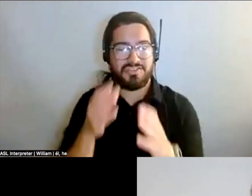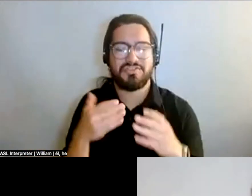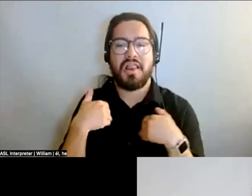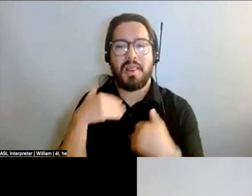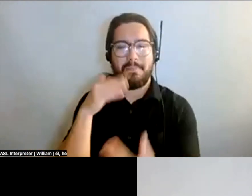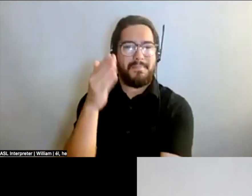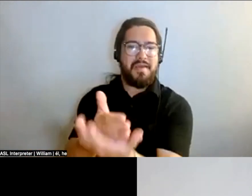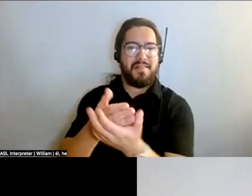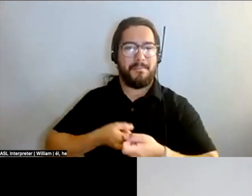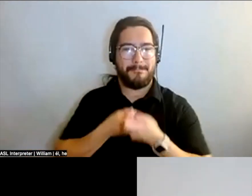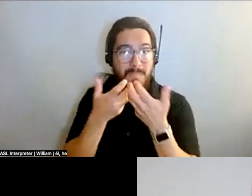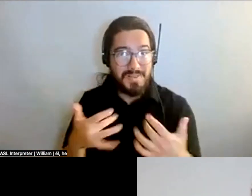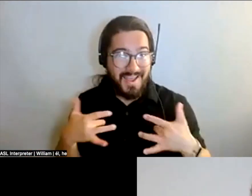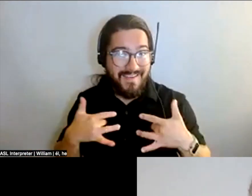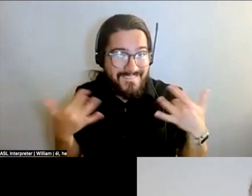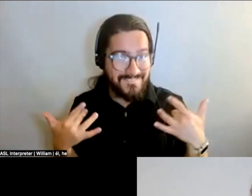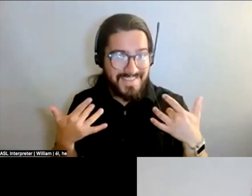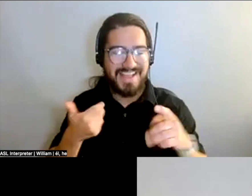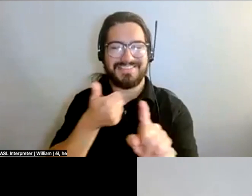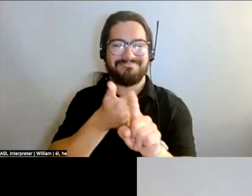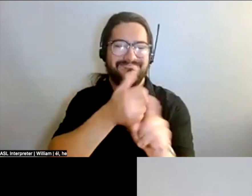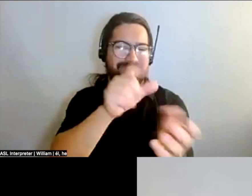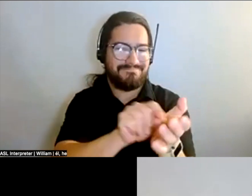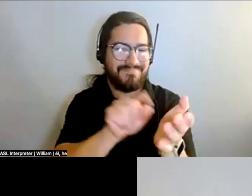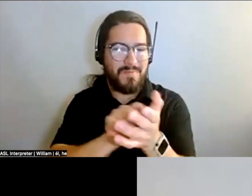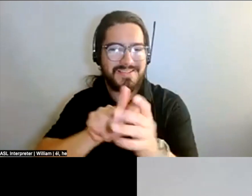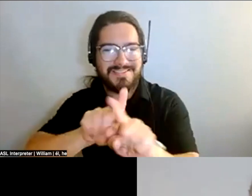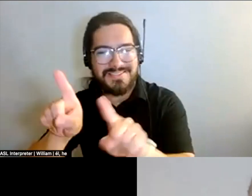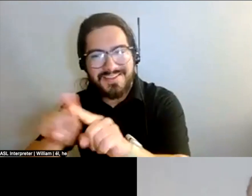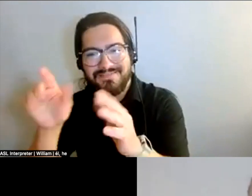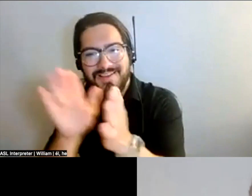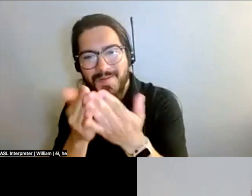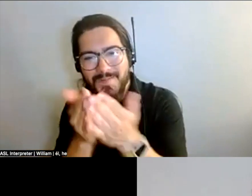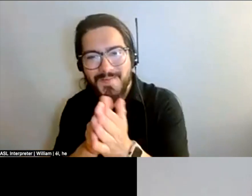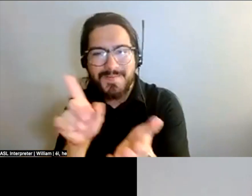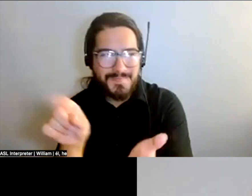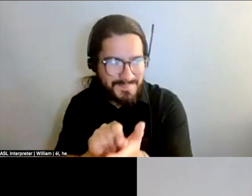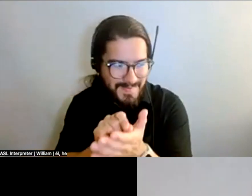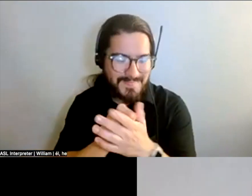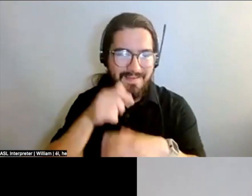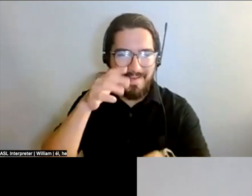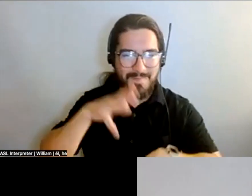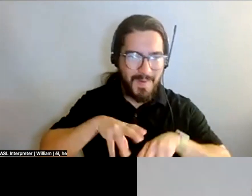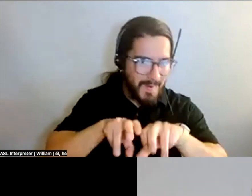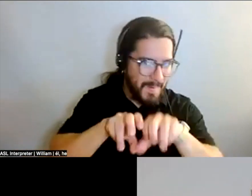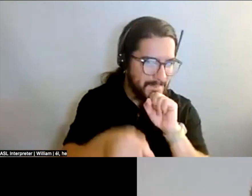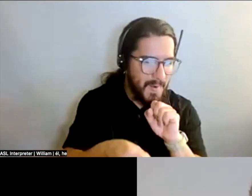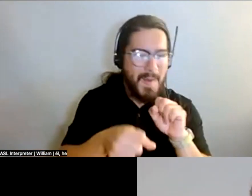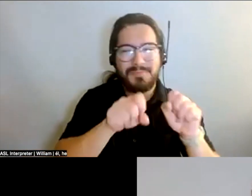Her poems have been published in anthologies such as El ojo errante (Venezuela);La mujer rota (Mexico); La voz de la ciudad (Venezuela); Miradas y